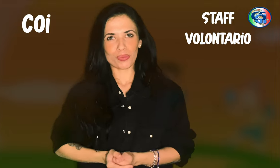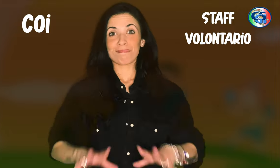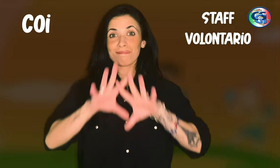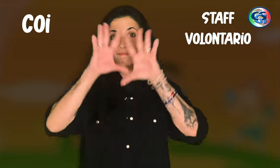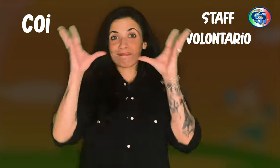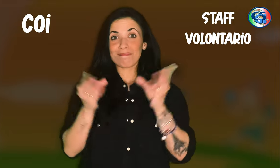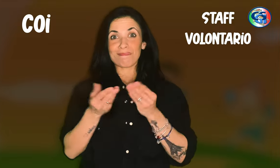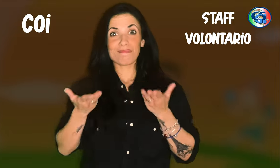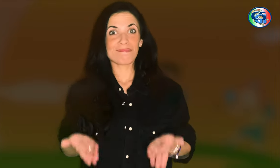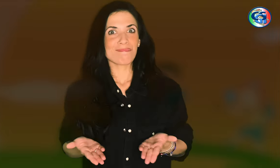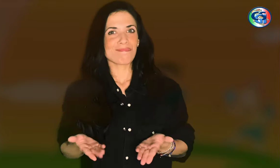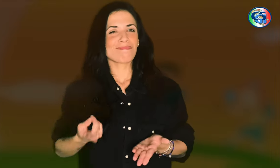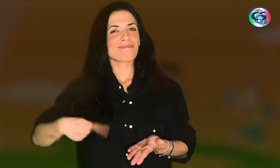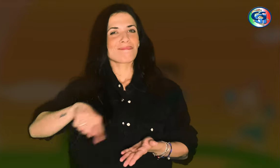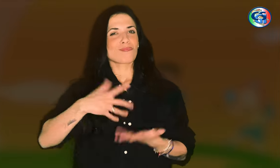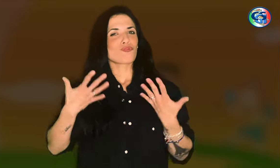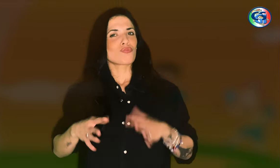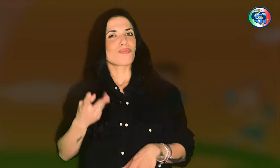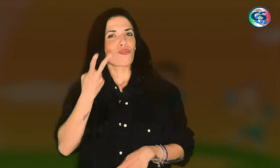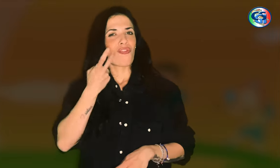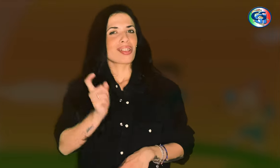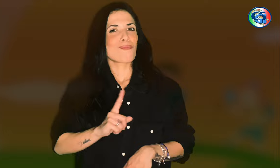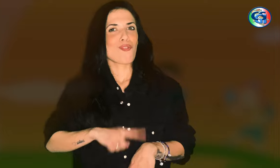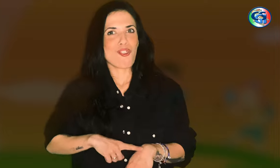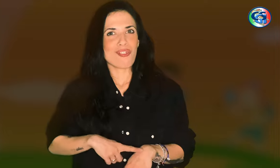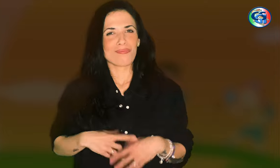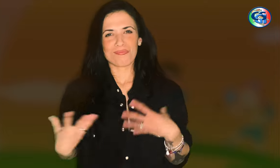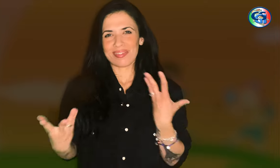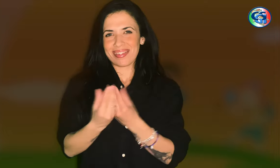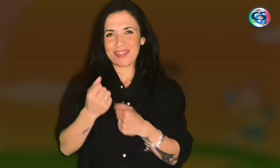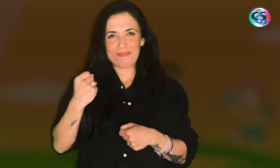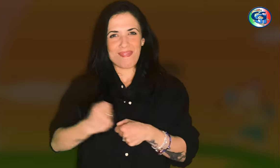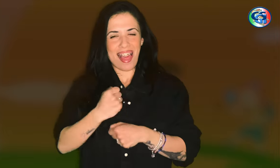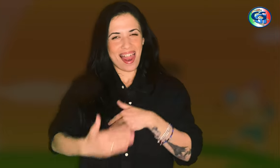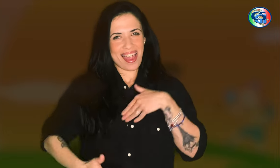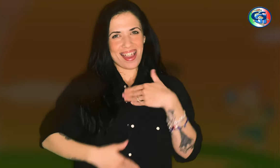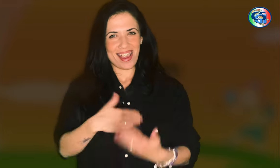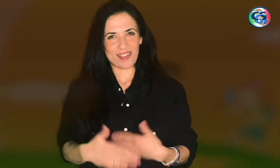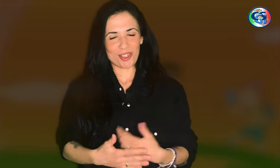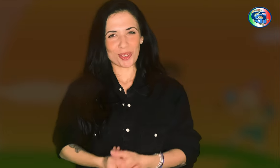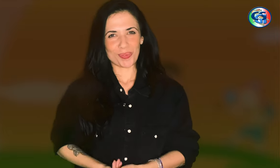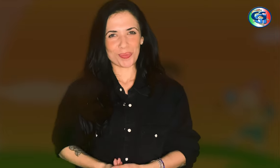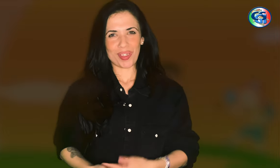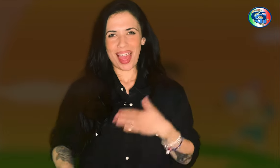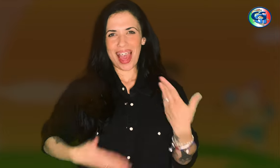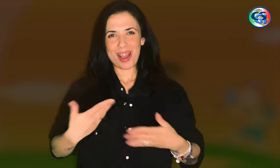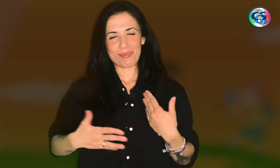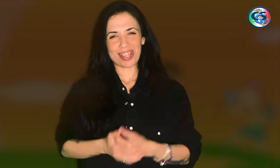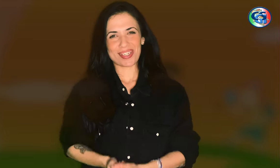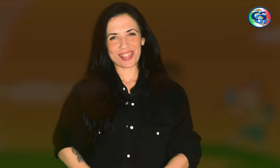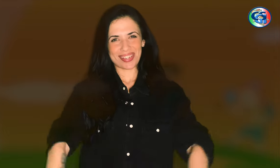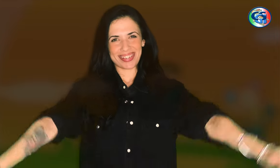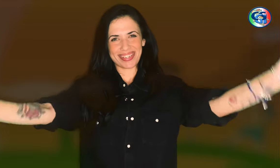In tutto ciò, non vediamo l’ora di lavorare insieme a voi. A presto!